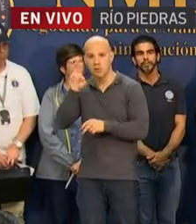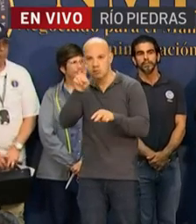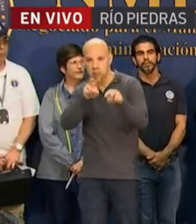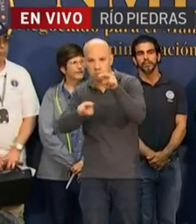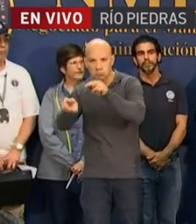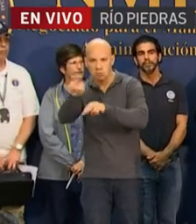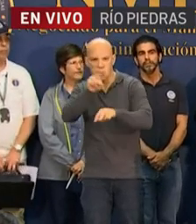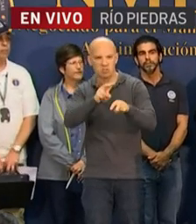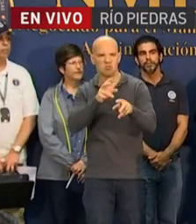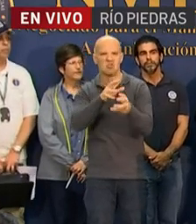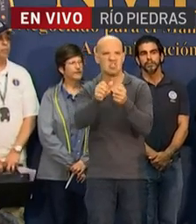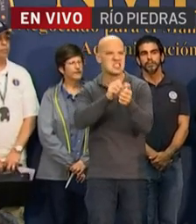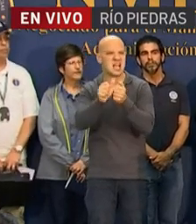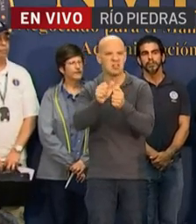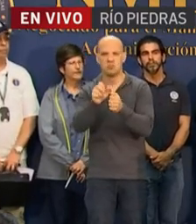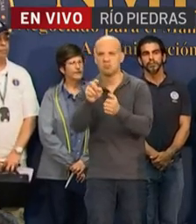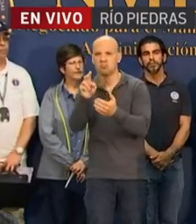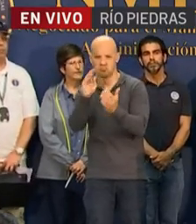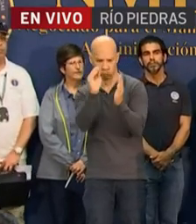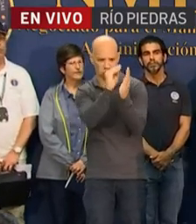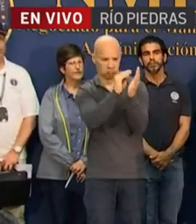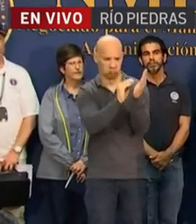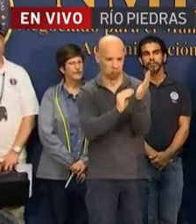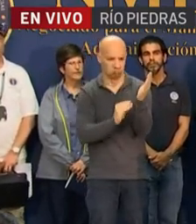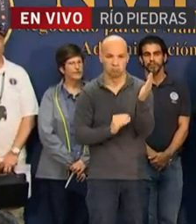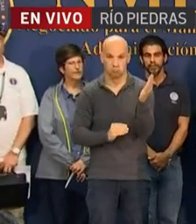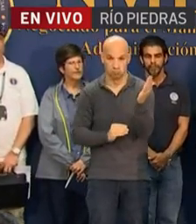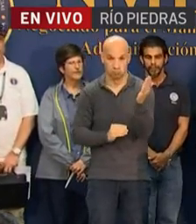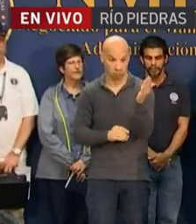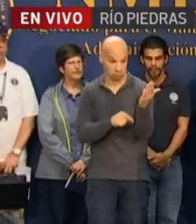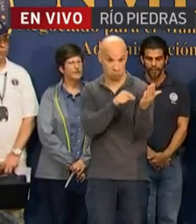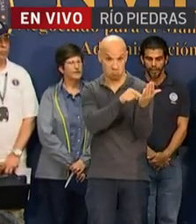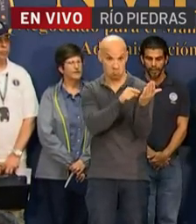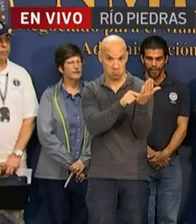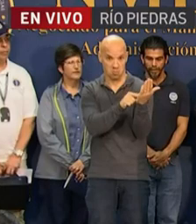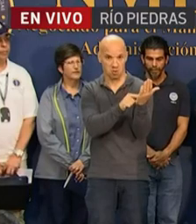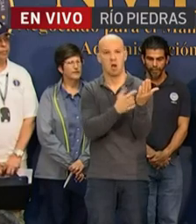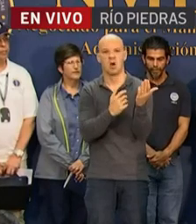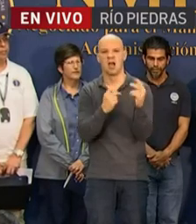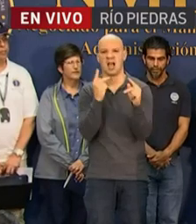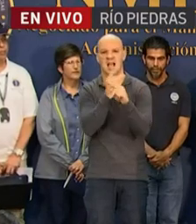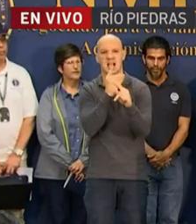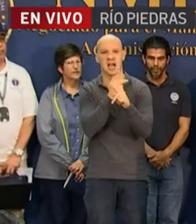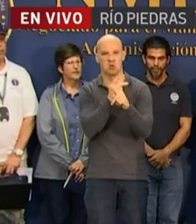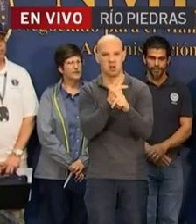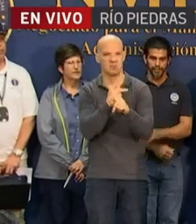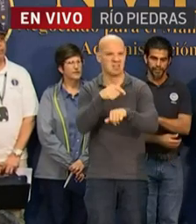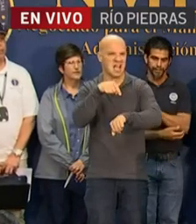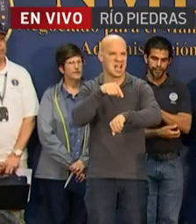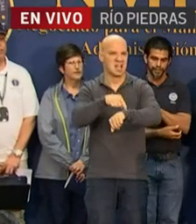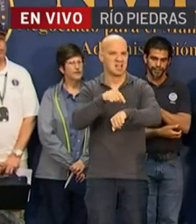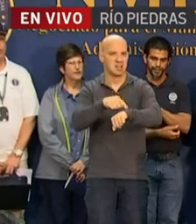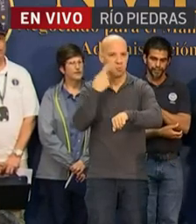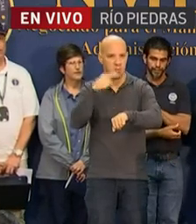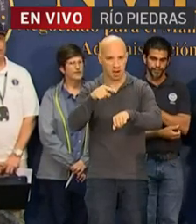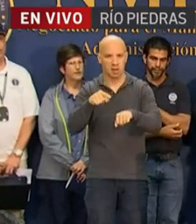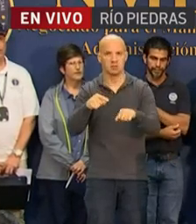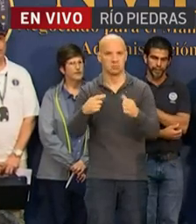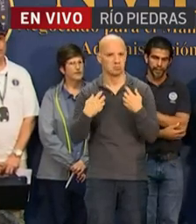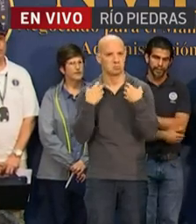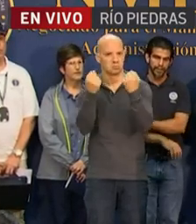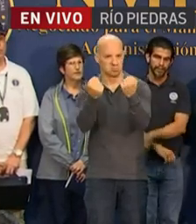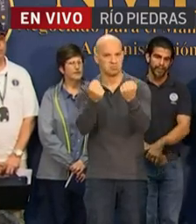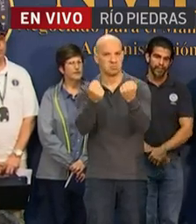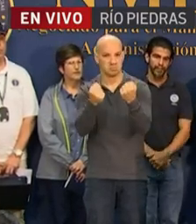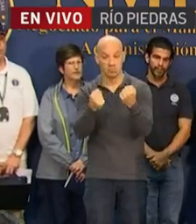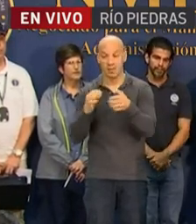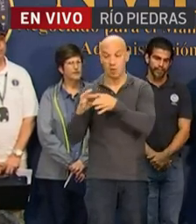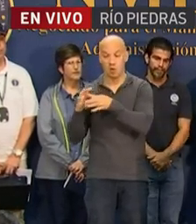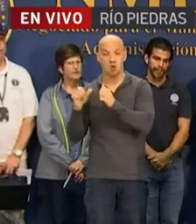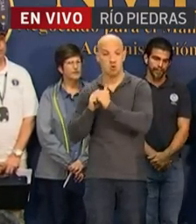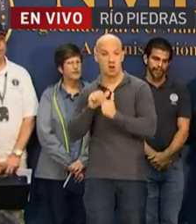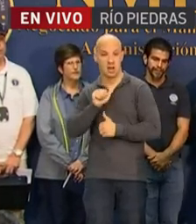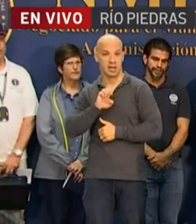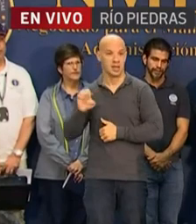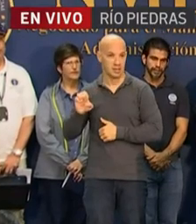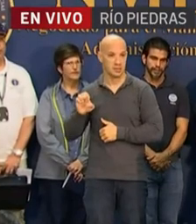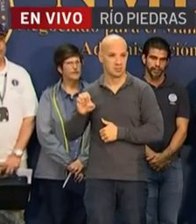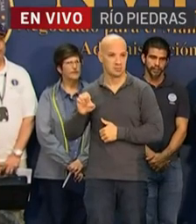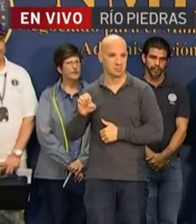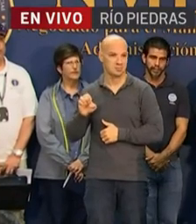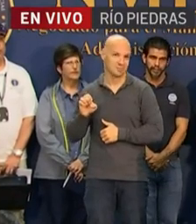GRACIAS.